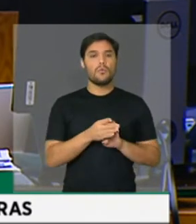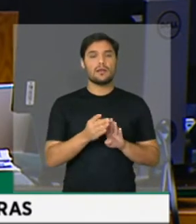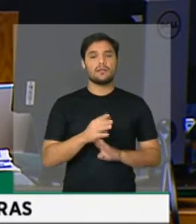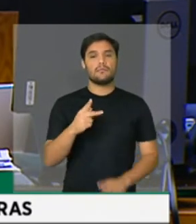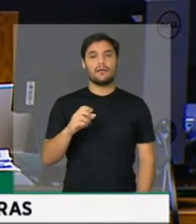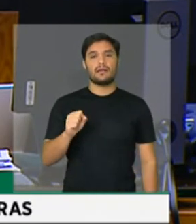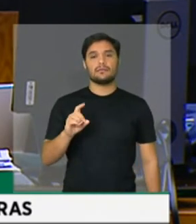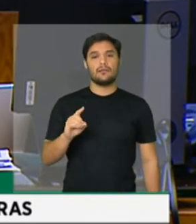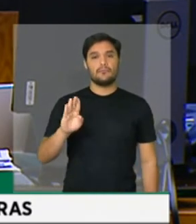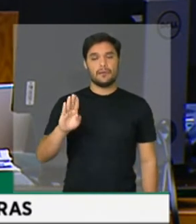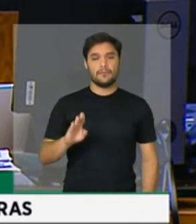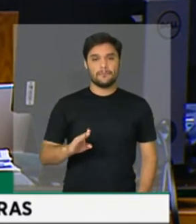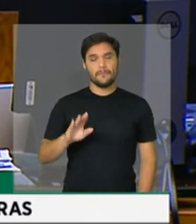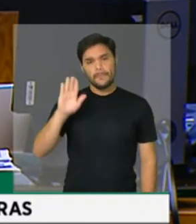ISSO NÓS VOTAMOS, INDICAMOS VOTAÇÃO NÃO NO PAINEL.